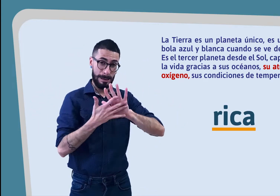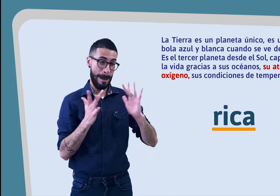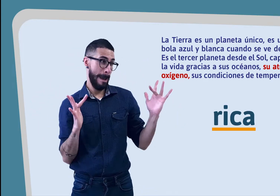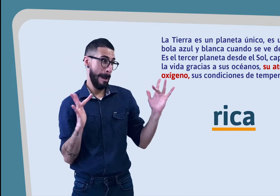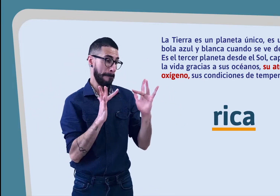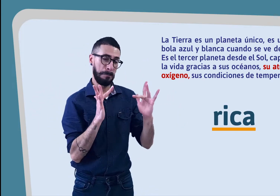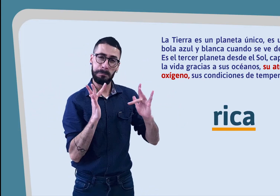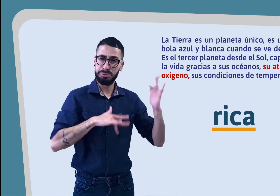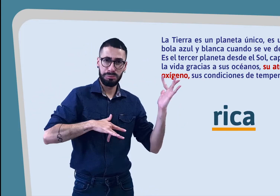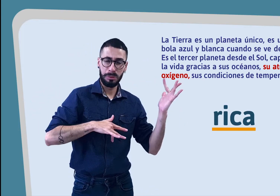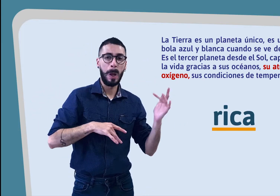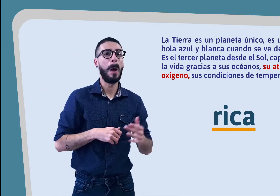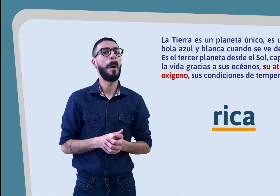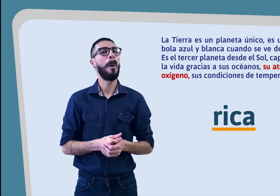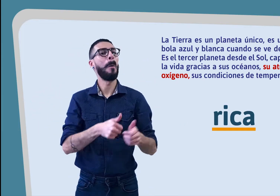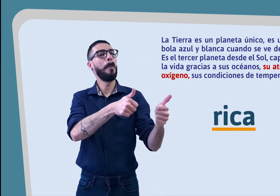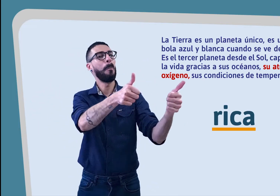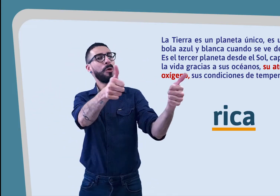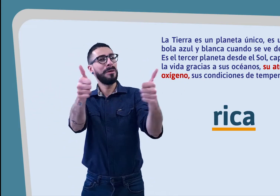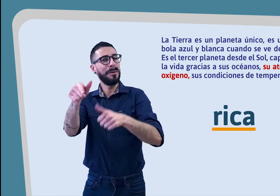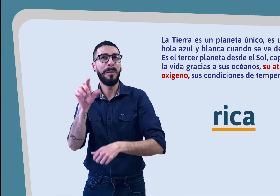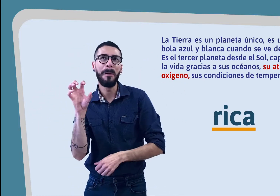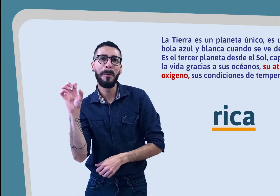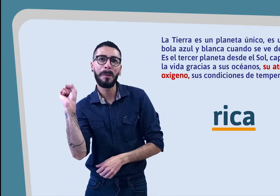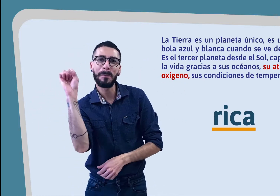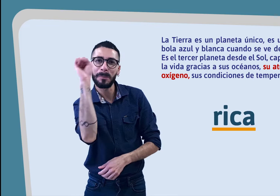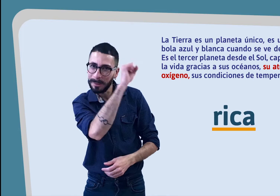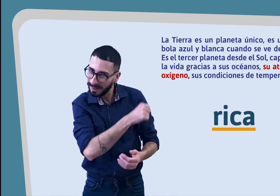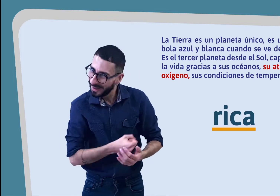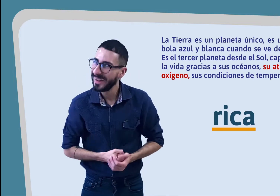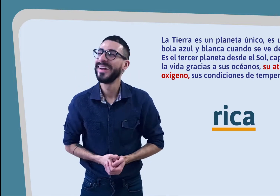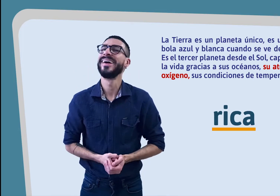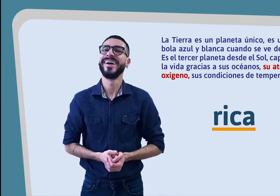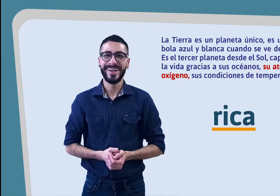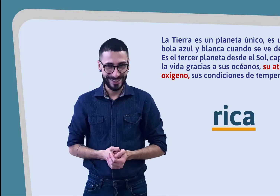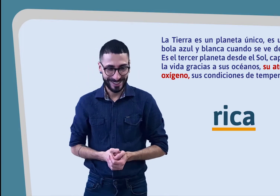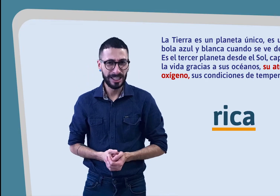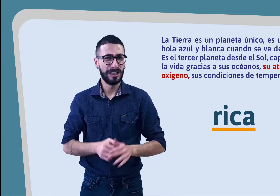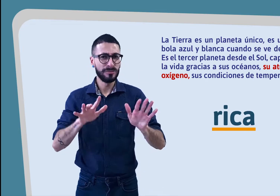Sí, la seña usada es inadecuada al texto. Muy bien, ustedes se dieron cuenta.